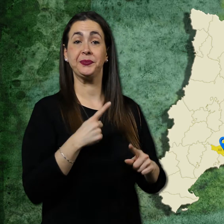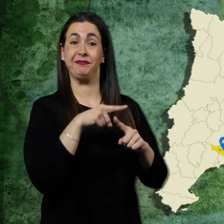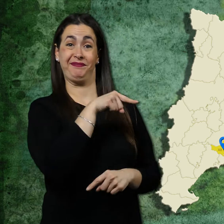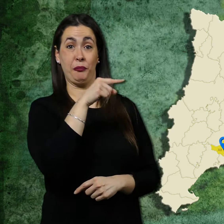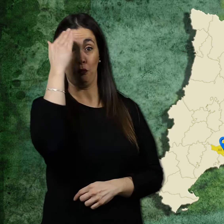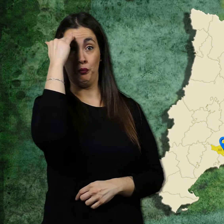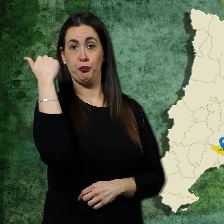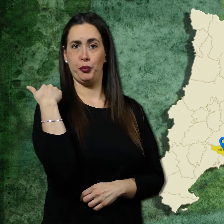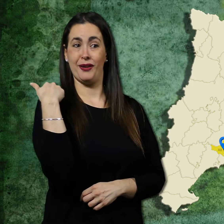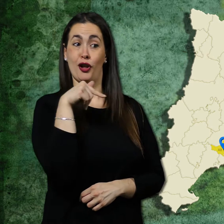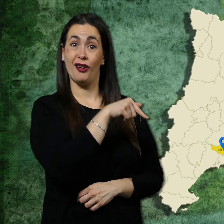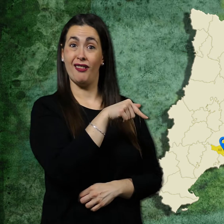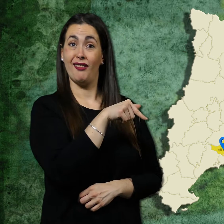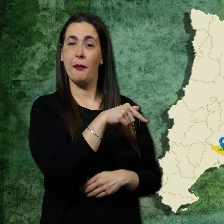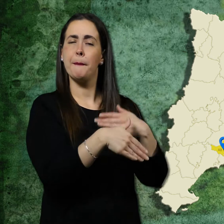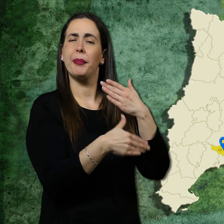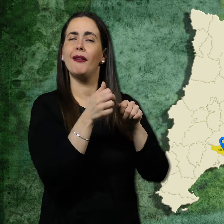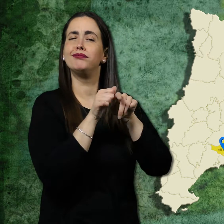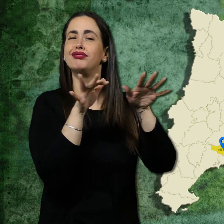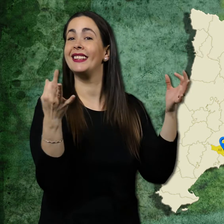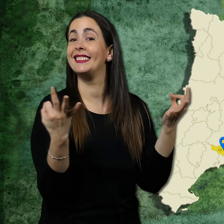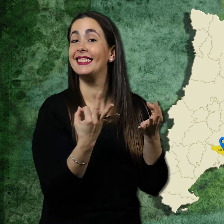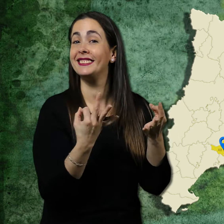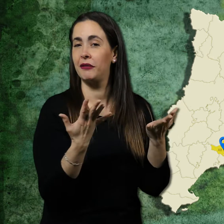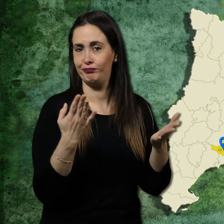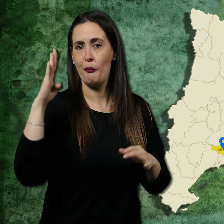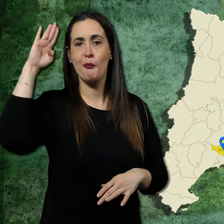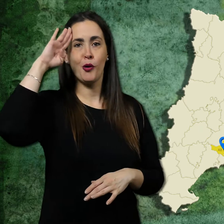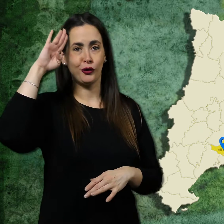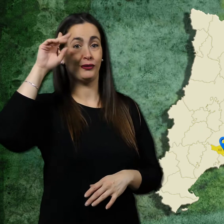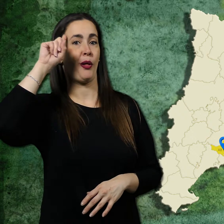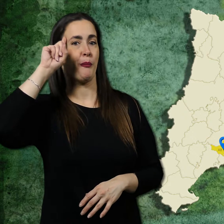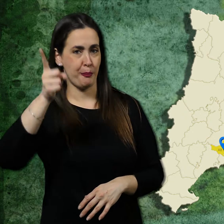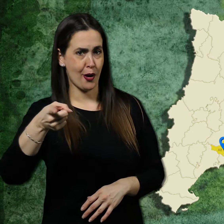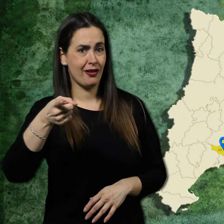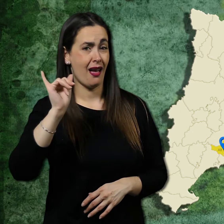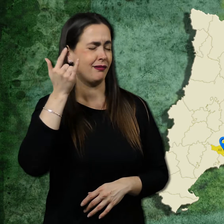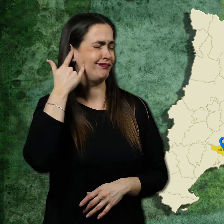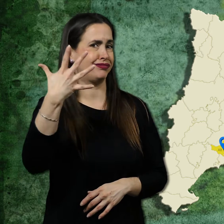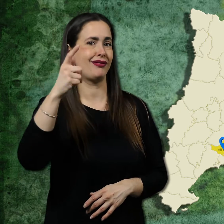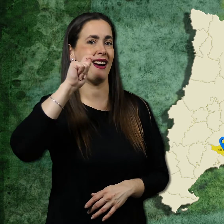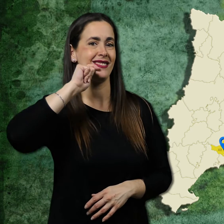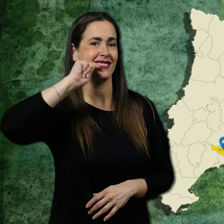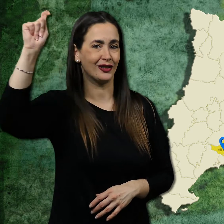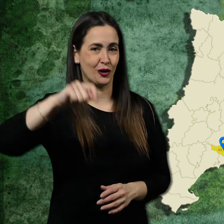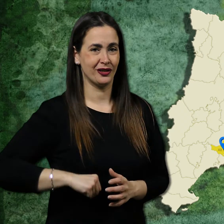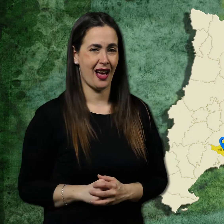També és la població d'origen dels Mossos d'Esquadra i de la calçotada,